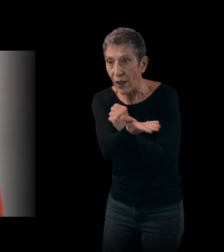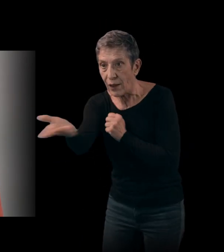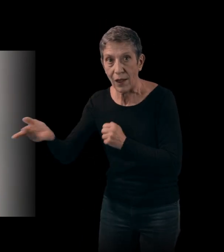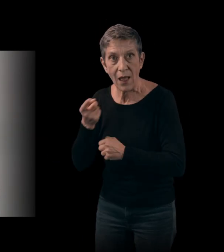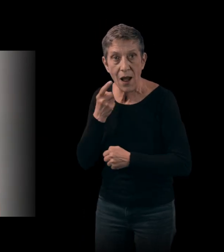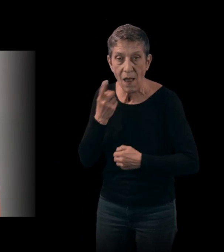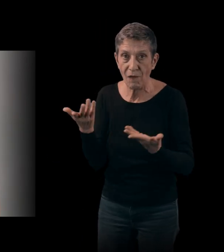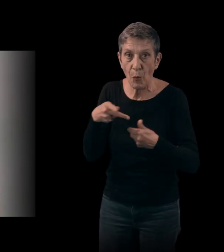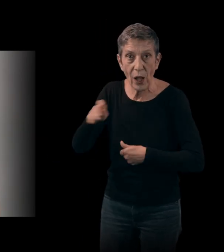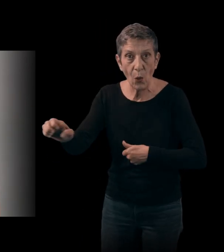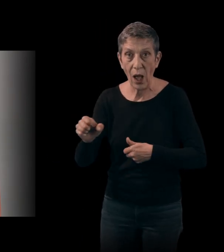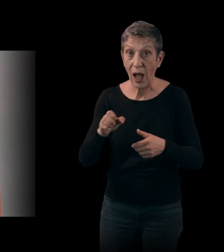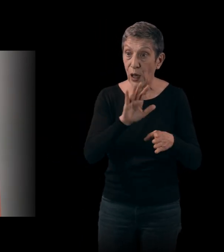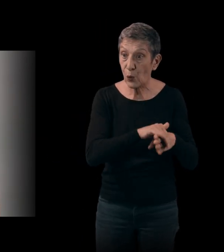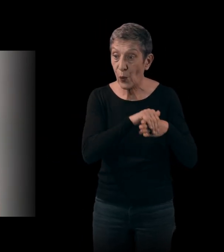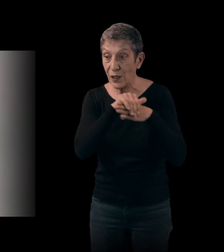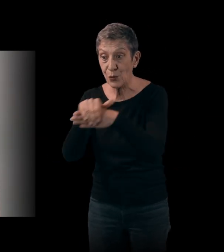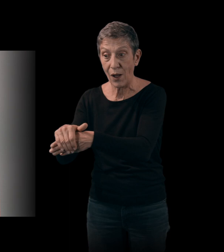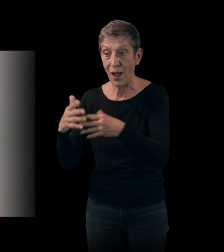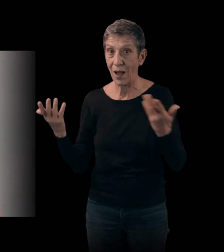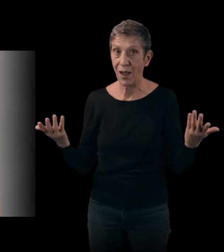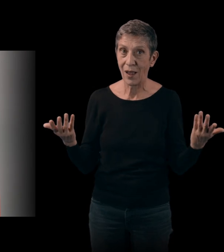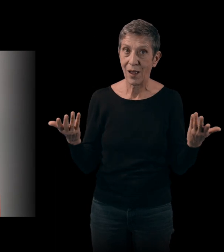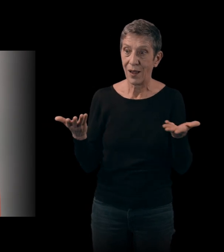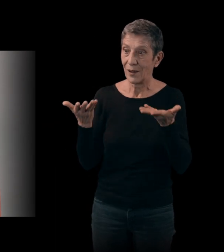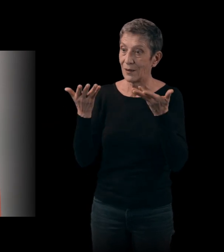ça m'a déplacé aussi.